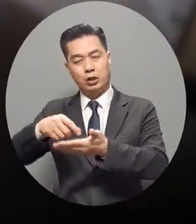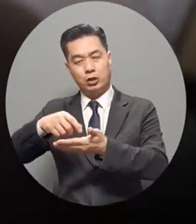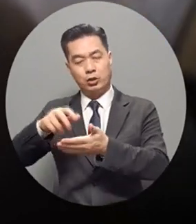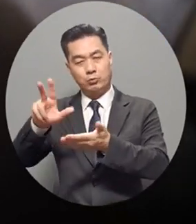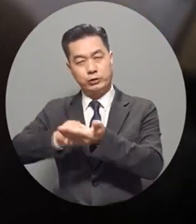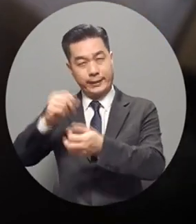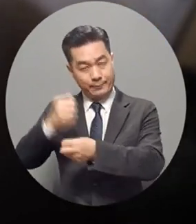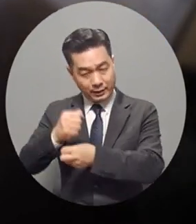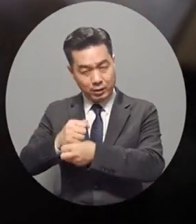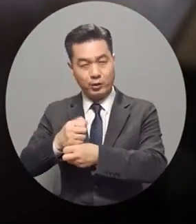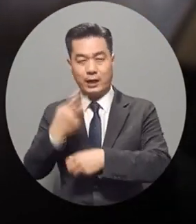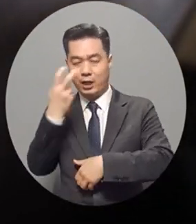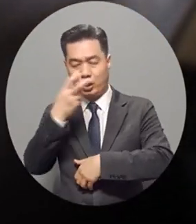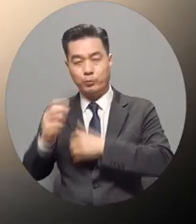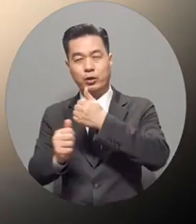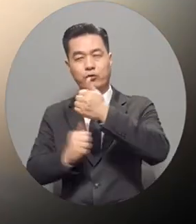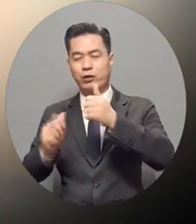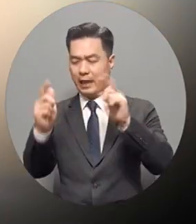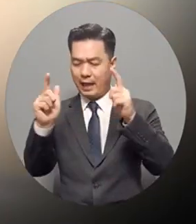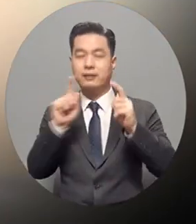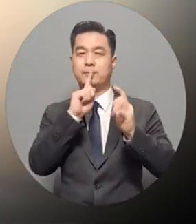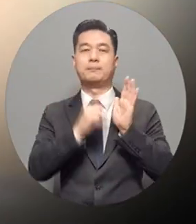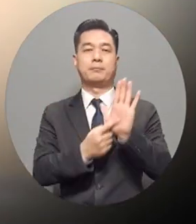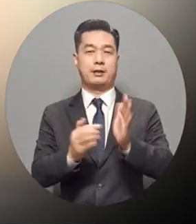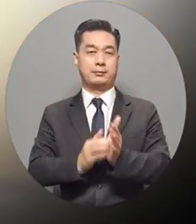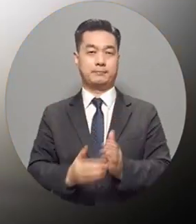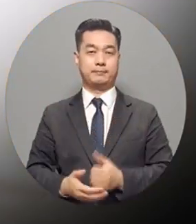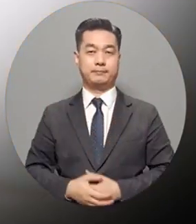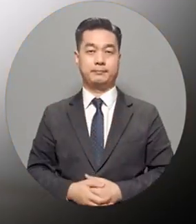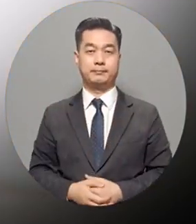평가에 출제 검토 위원으로 참여하지는 않은 것으로 확인됐다고 밝혔습니다. MBC 뉴스 유서영입니다.